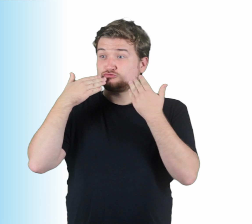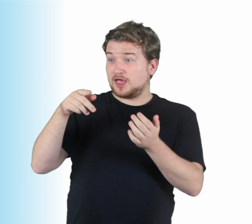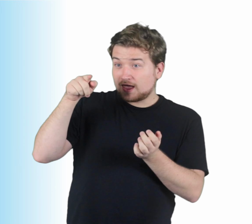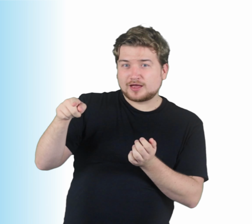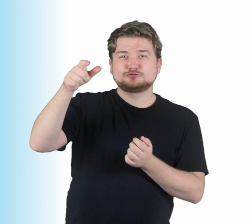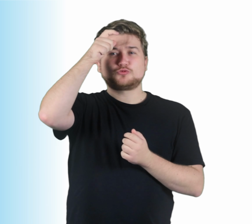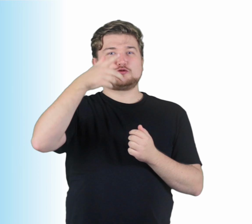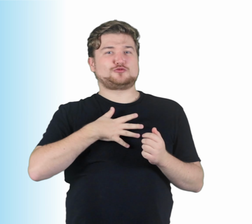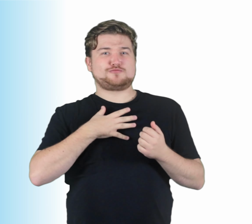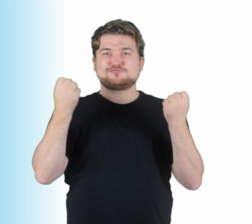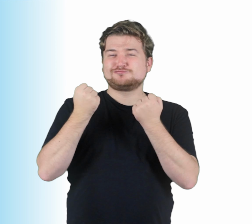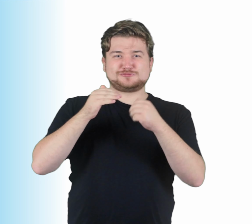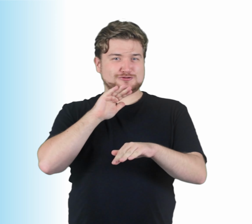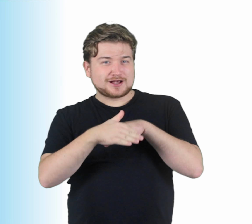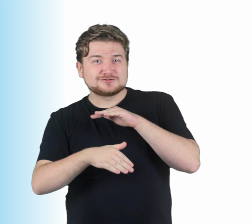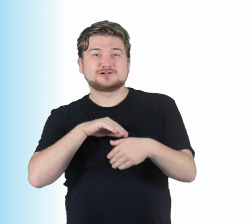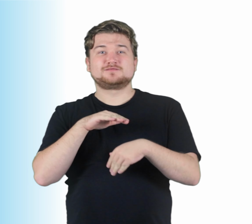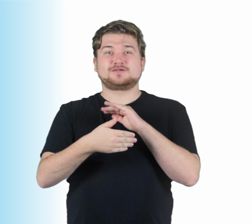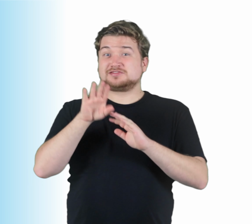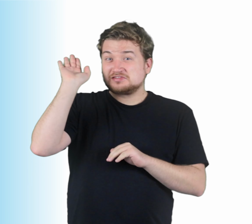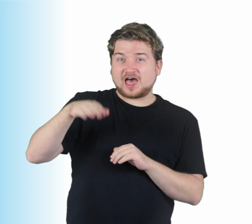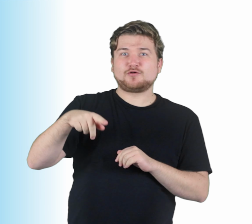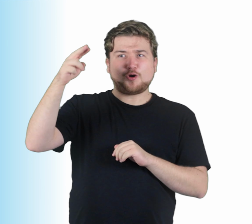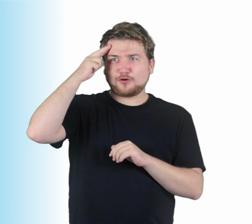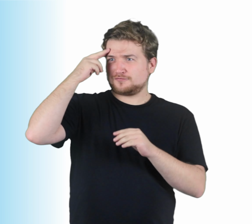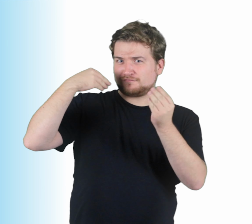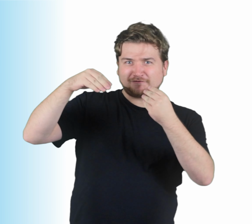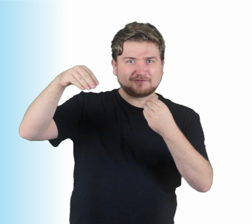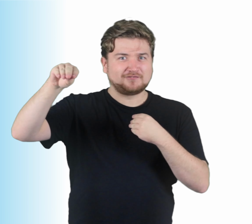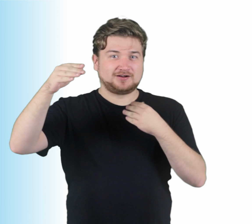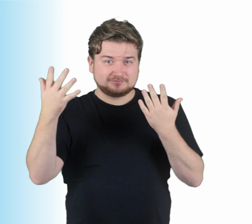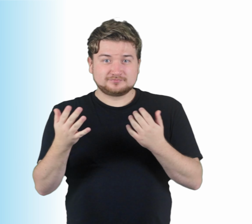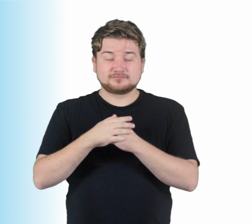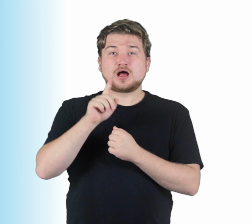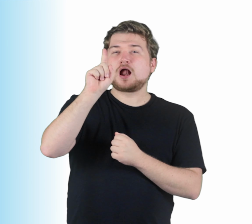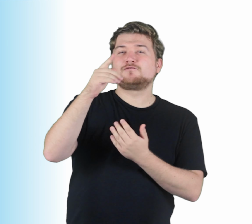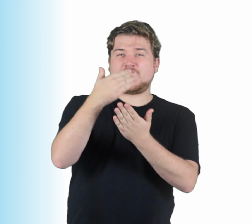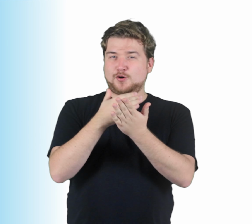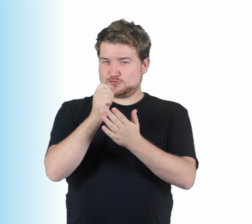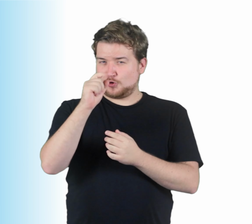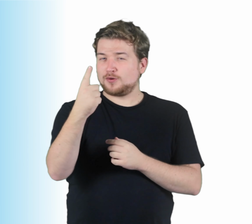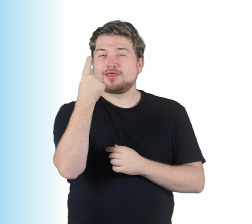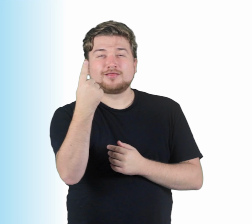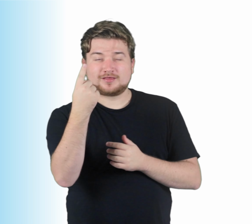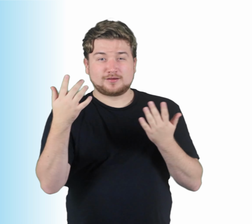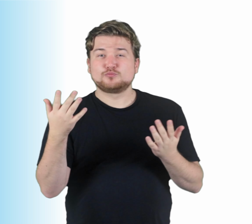które czyni człowieka bardziej szczęśliwym, czy nawet stanie się lepszym człowiekiem. Tylko jest jeden warunek: